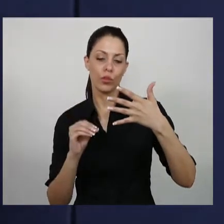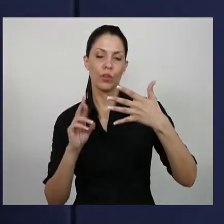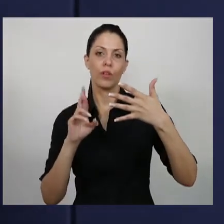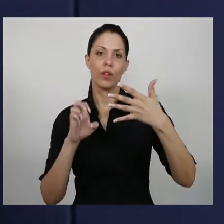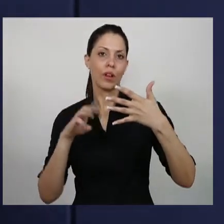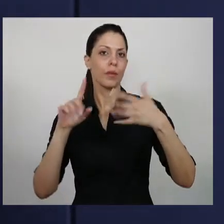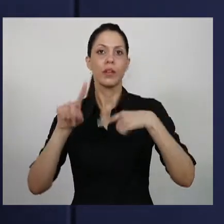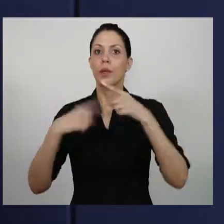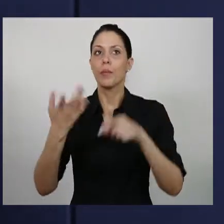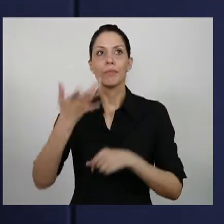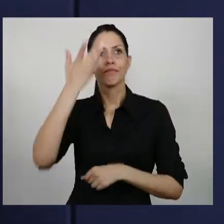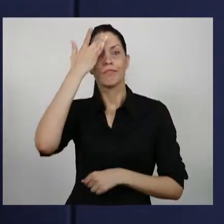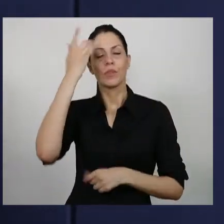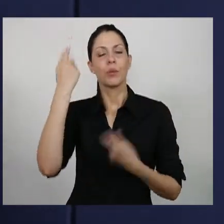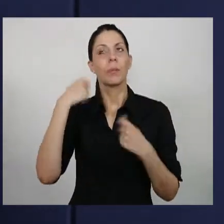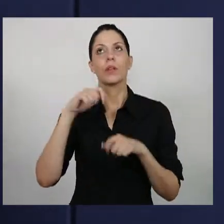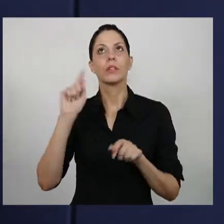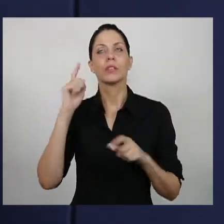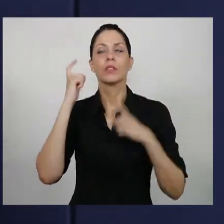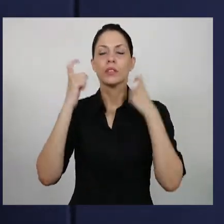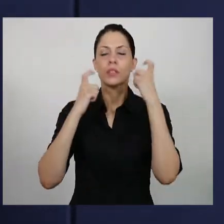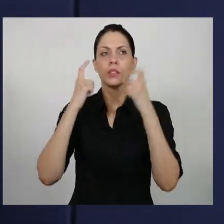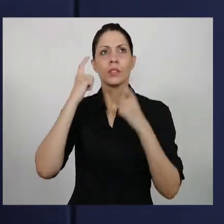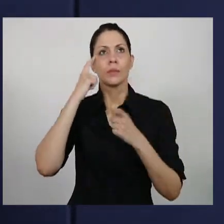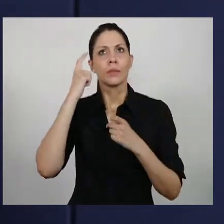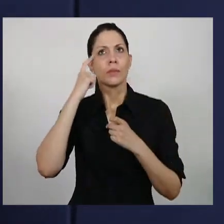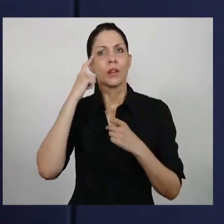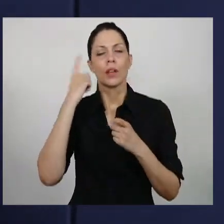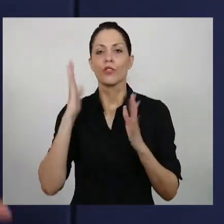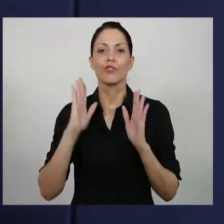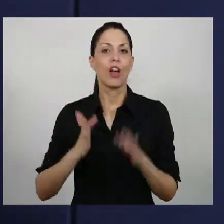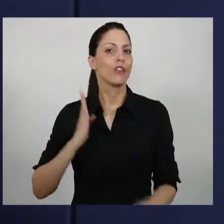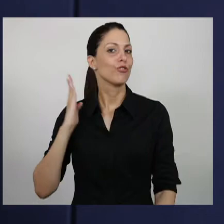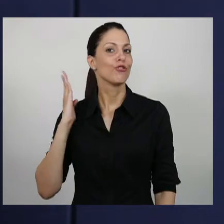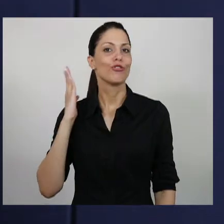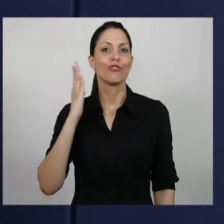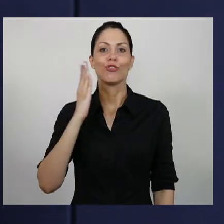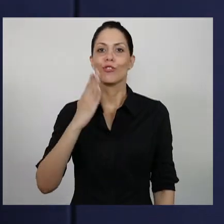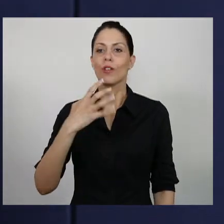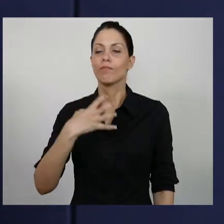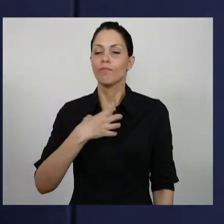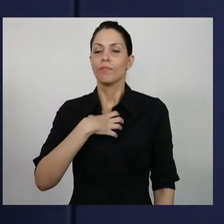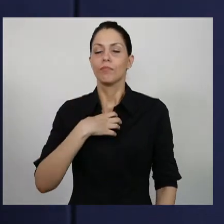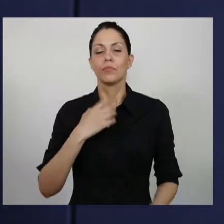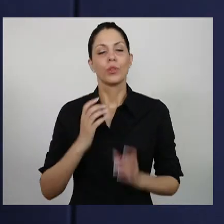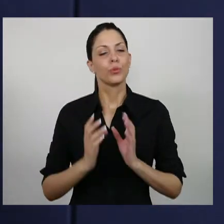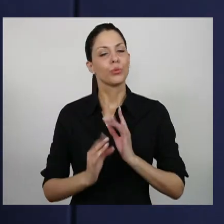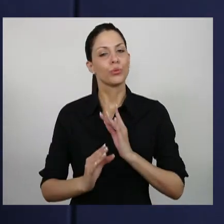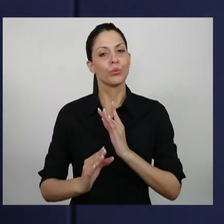as posições ficam automáticas na nossa cabeça, a gente não precisa ficar pensando em todas essas séries harmônicas.